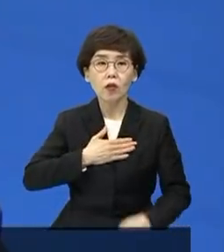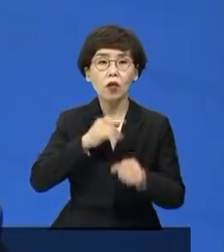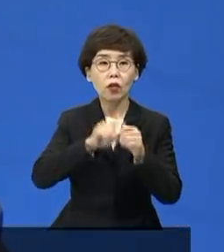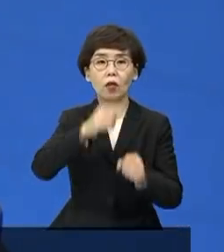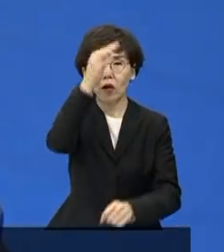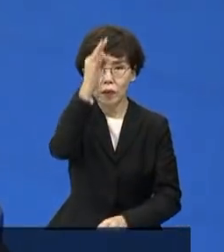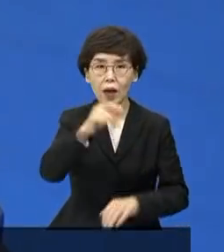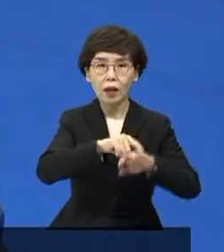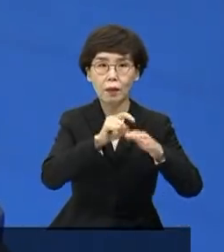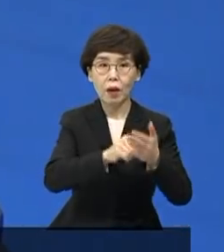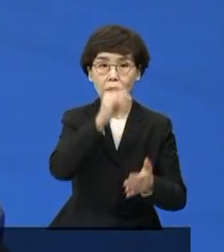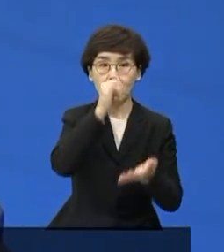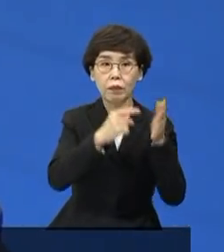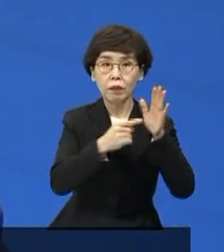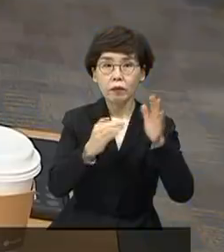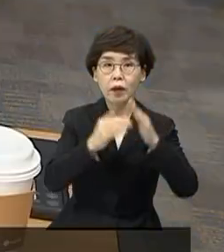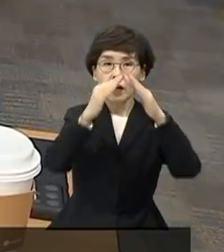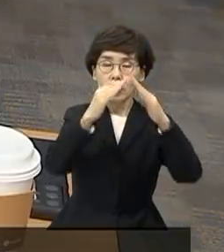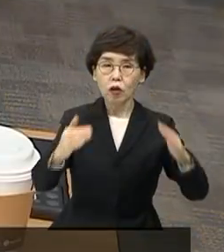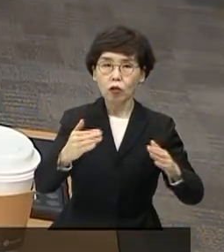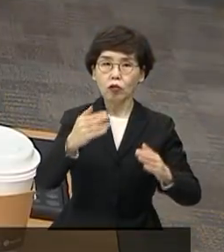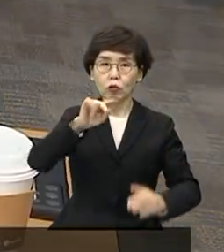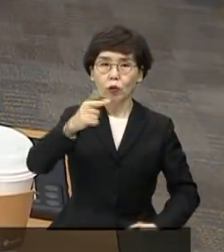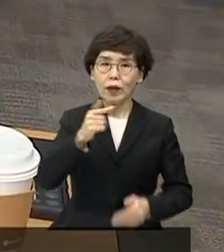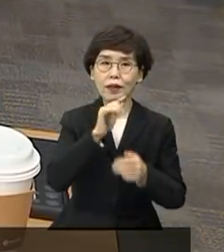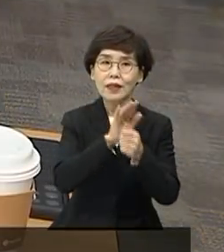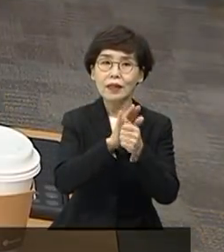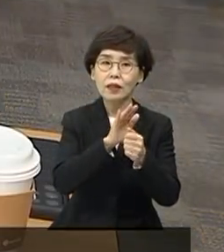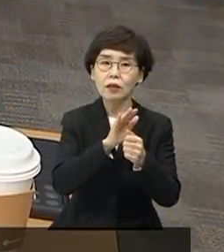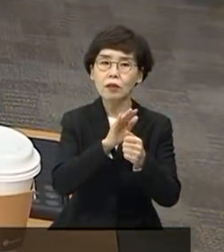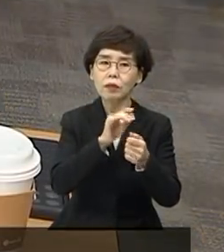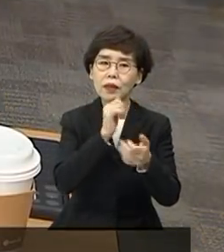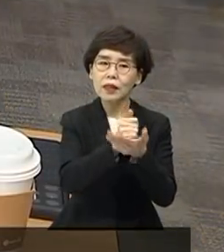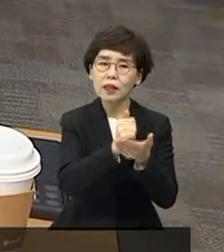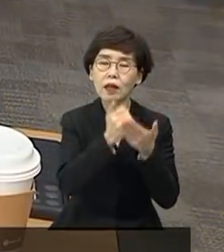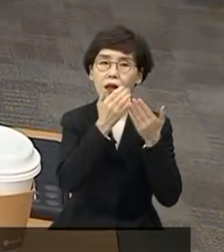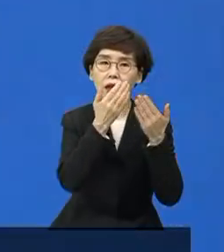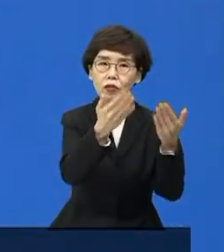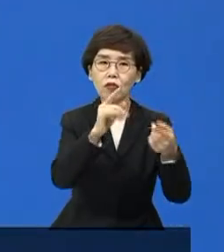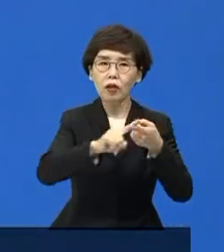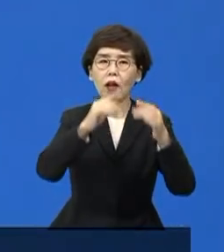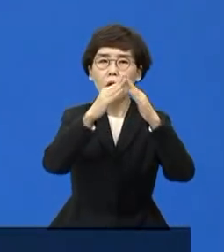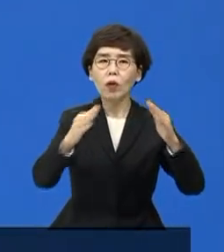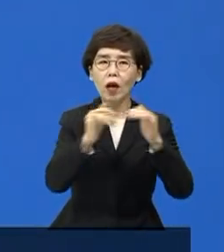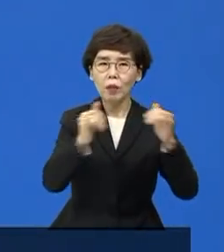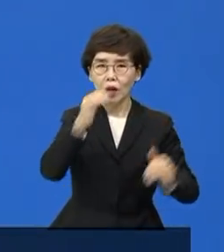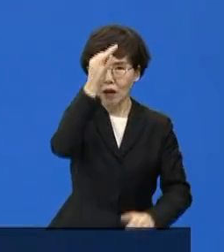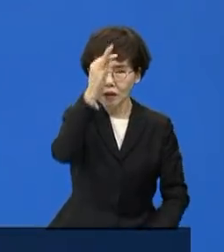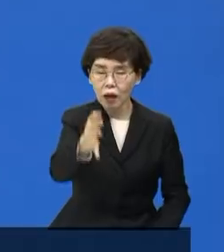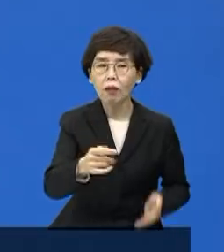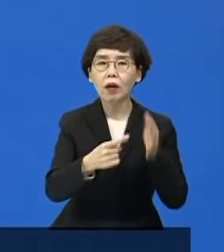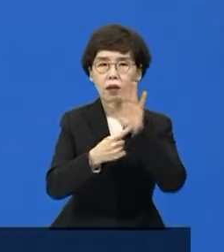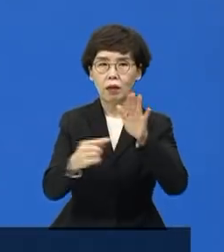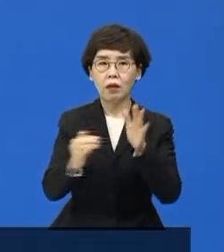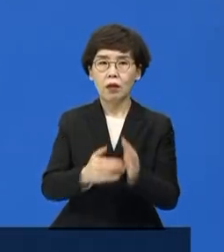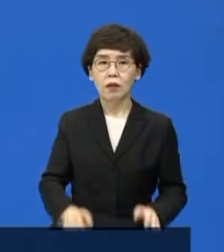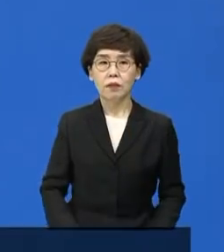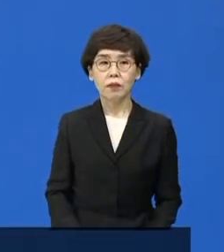또 전두환 옹호 발언에 호남인 트라우마를 건드려 깊이 사과드린다고 고개를 숙였습니다.